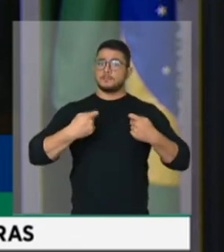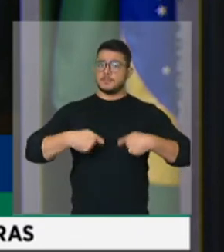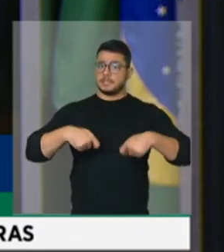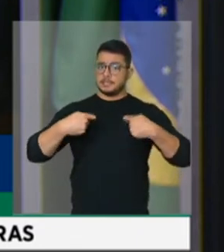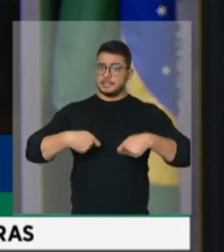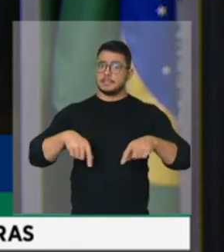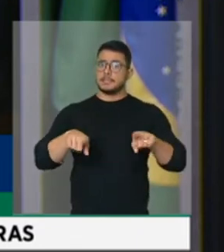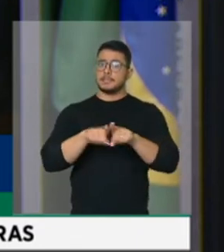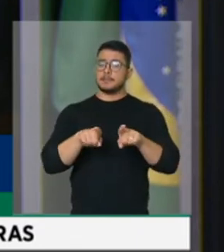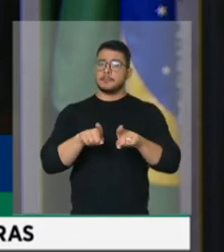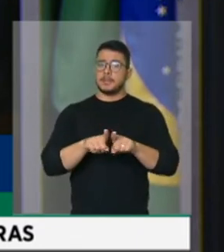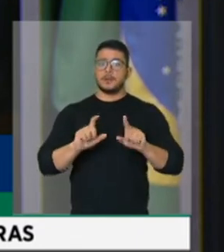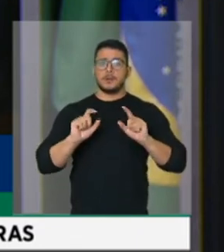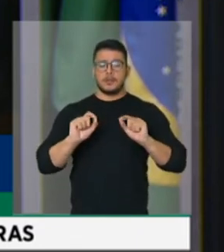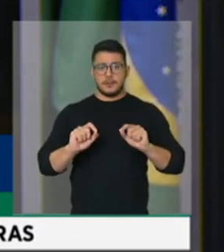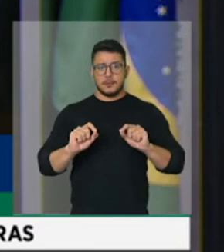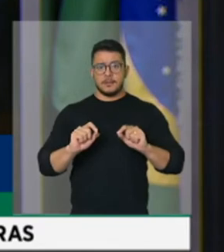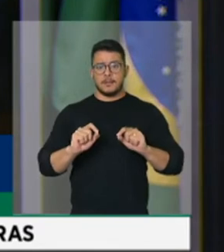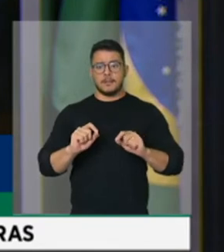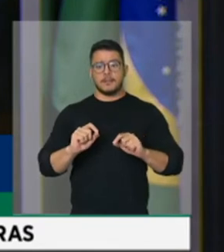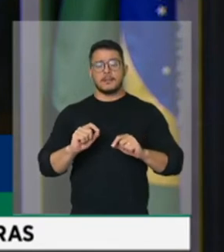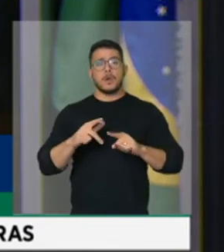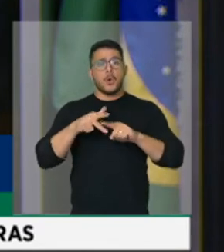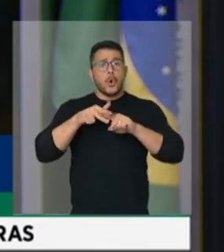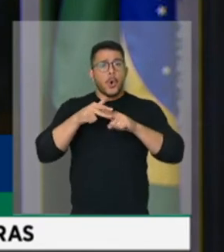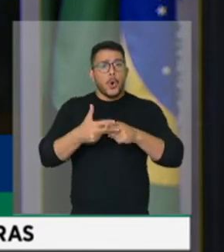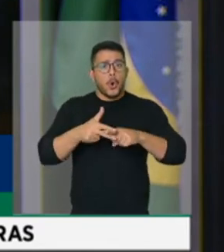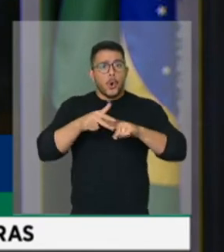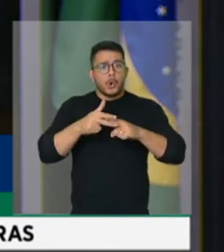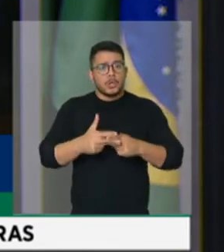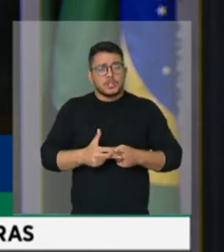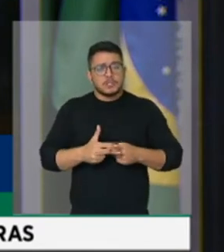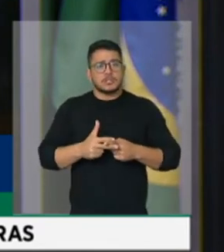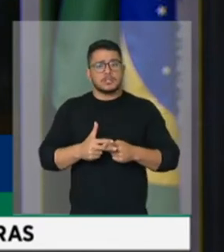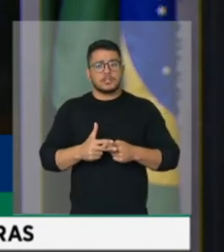ACONTECEU NO INÍCIO DESSA SESSÃO. MAS, SRS. DEPUTADOS, SRAS. DEPUTADAS,